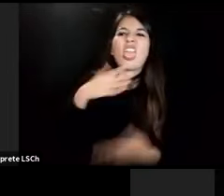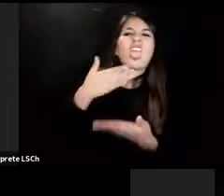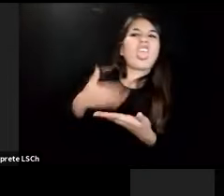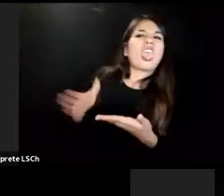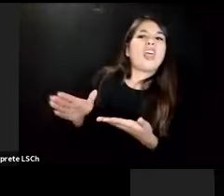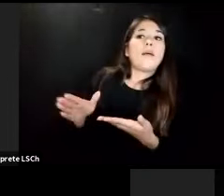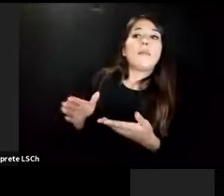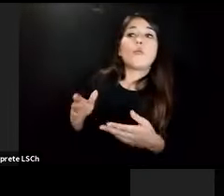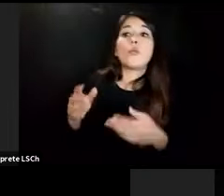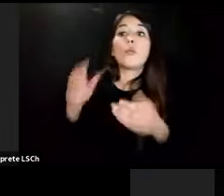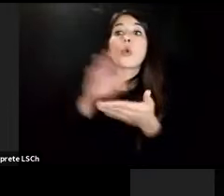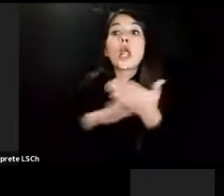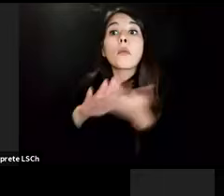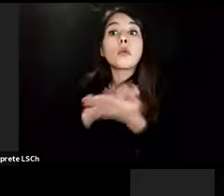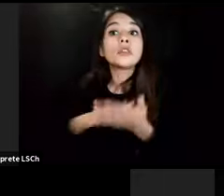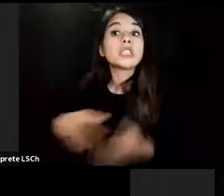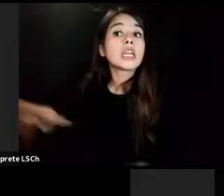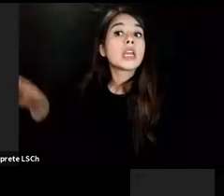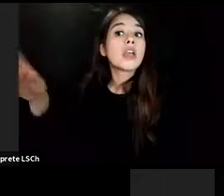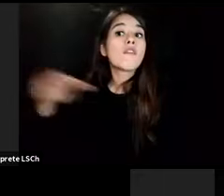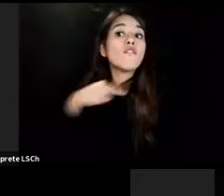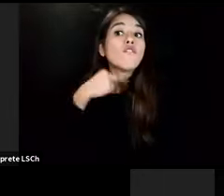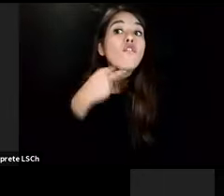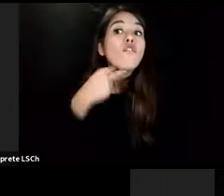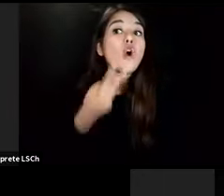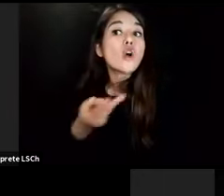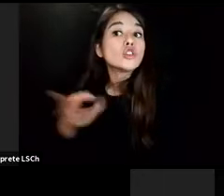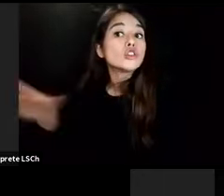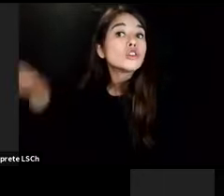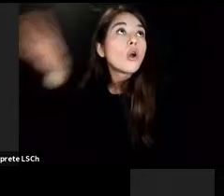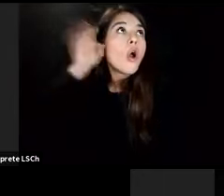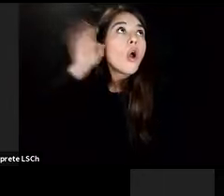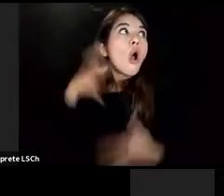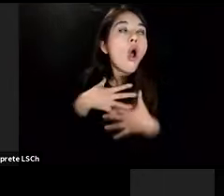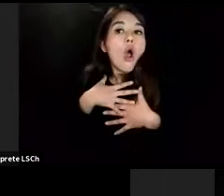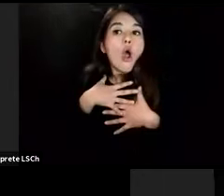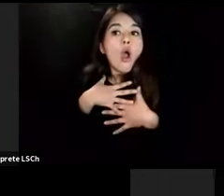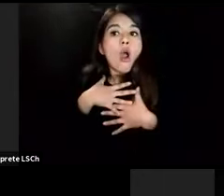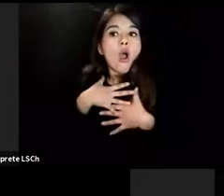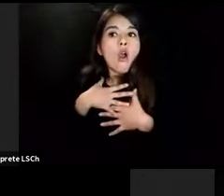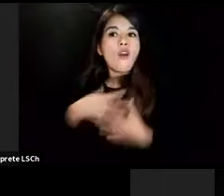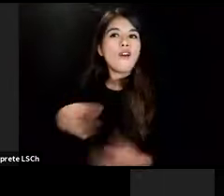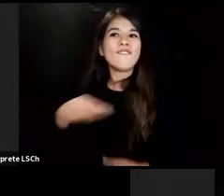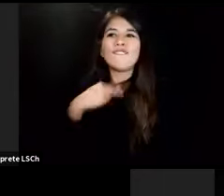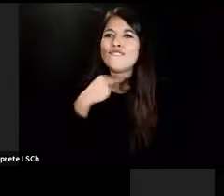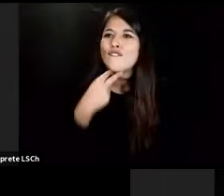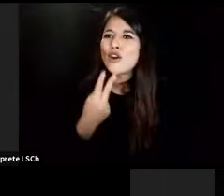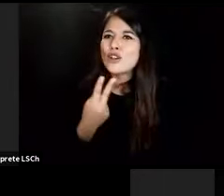una voz que los conmueva, si leen un audiolibro en la voz de alguien que les parezca muy atractiva